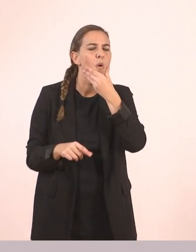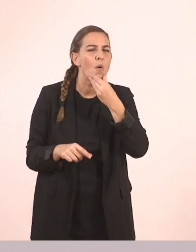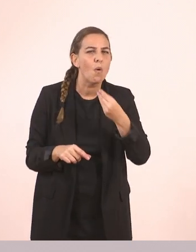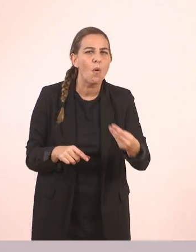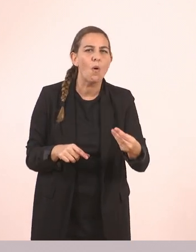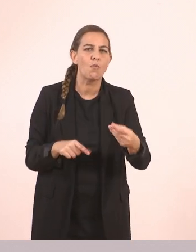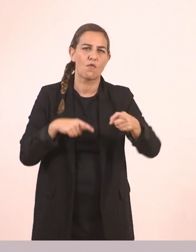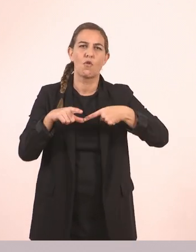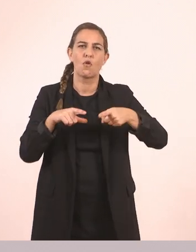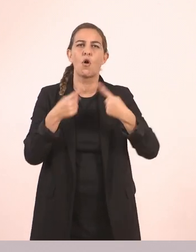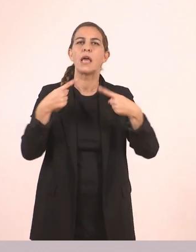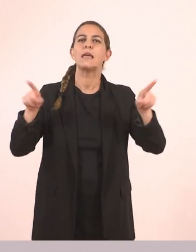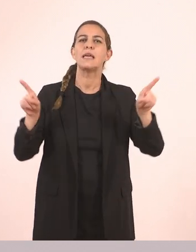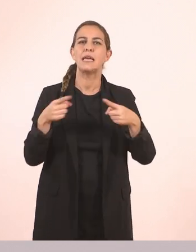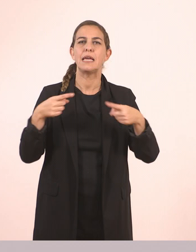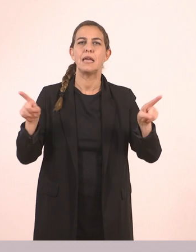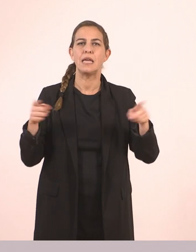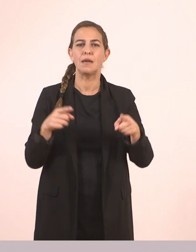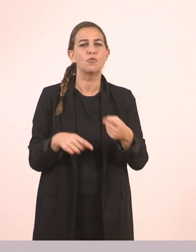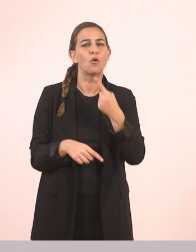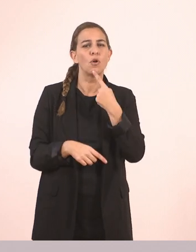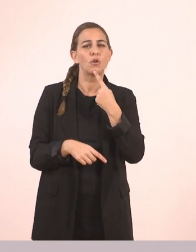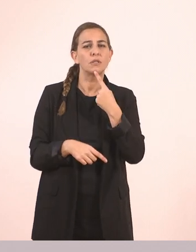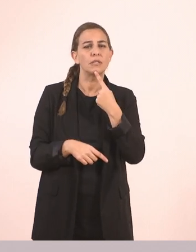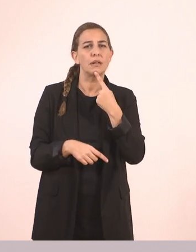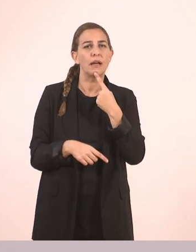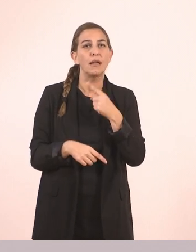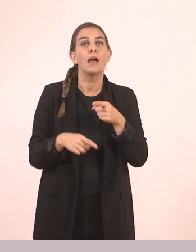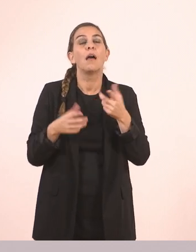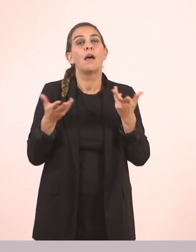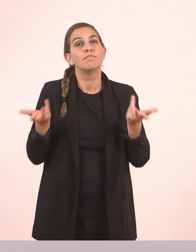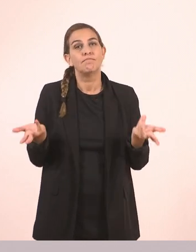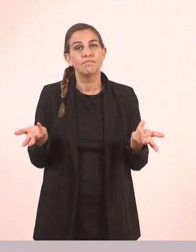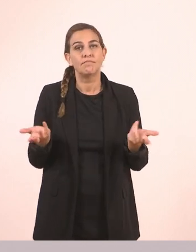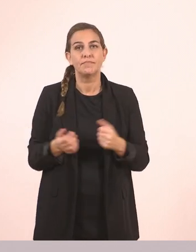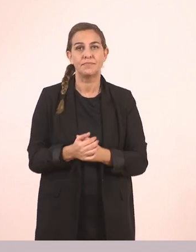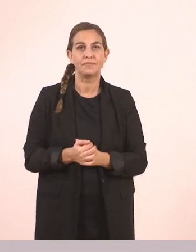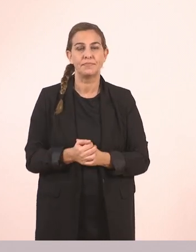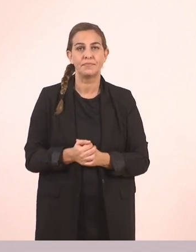"Τί σοι προσενέγκωμεν Χριστέ, ὅτι ὤφθης ἐπὶ γῆς ὡς ἄνθρωπος δι' ἡμᾶς;".